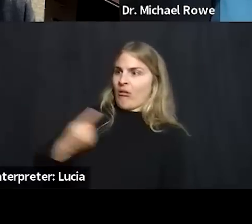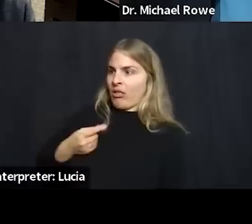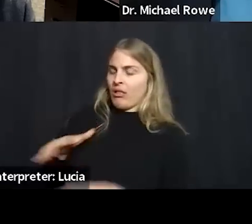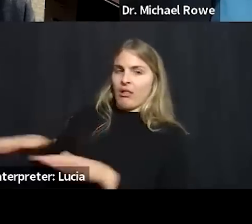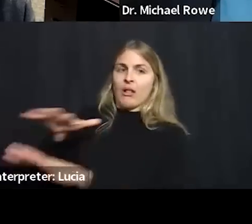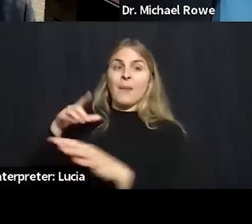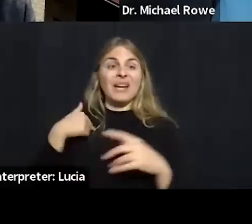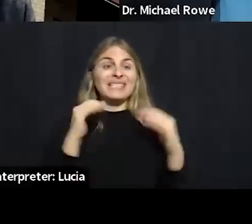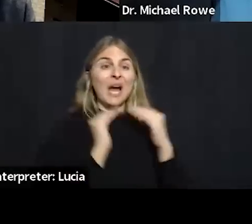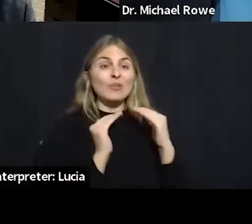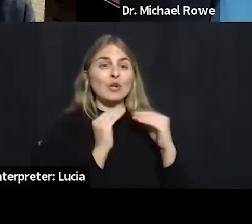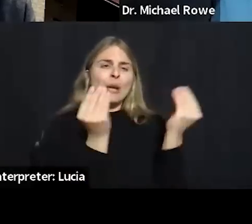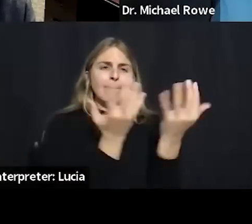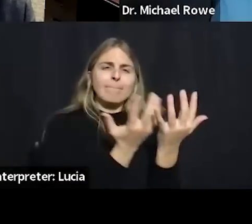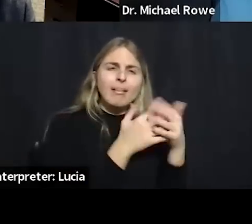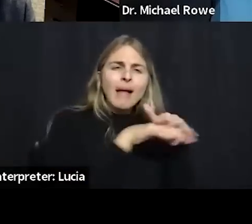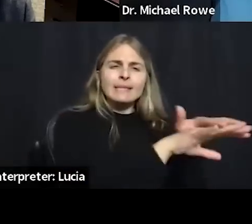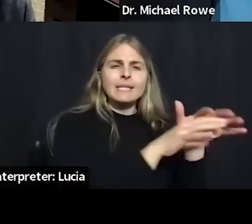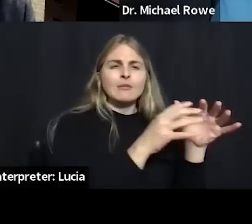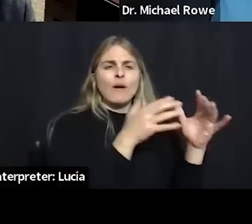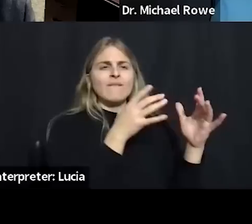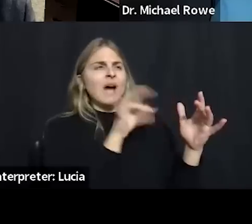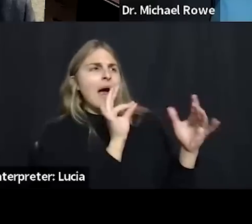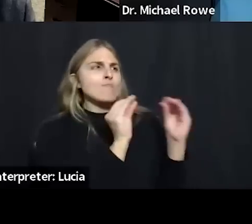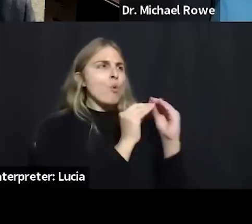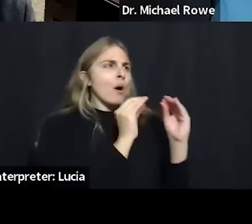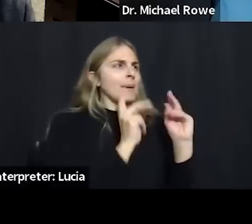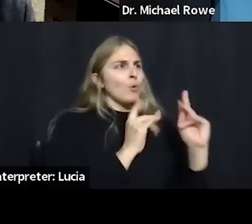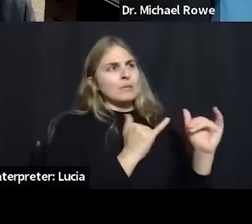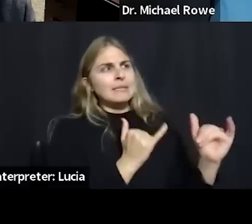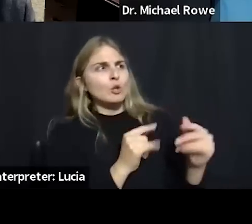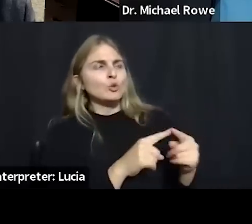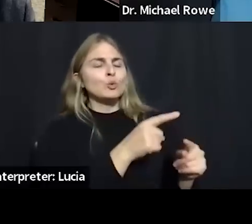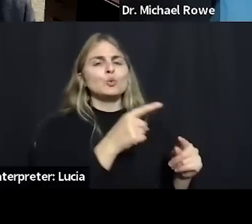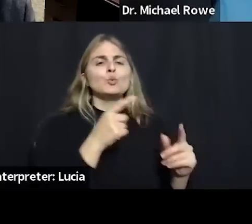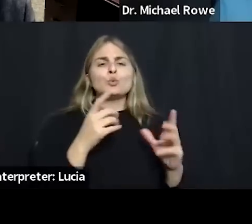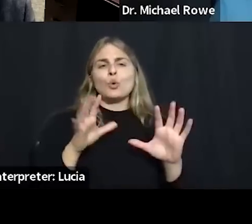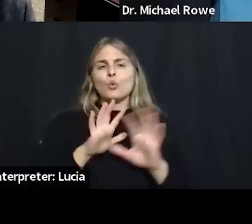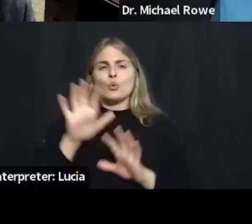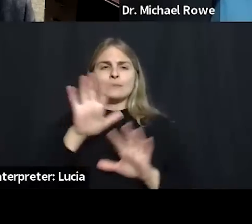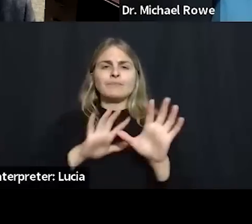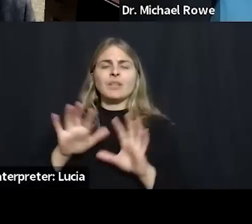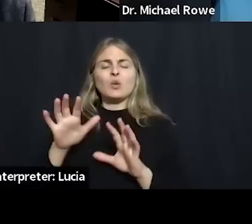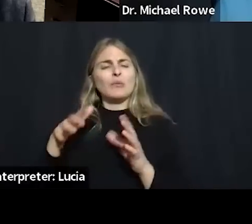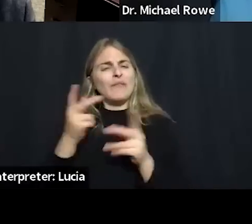puedes encontrar más personas que son similares a ti. Así que creo que dónde se ubican las viviendas de apoyo,